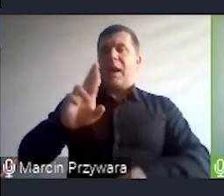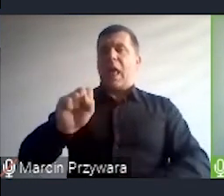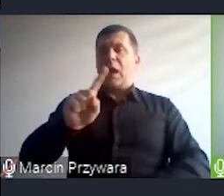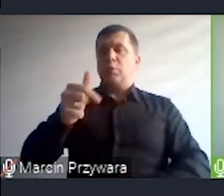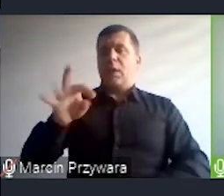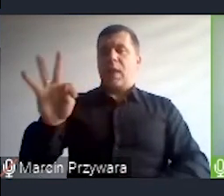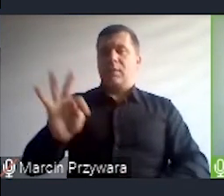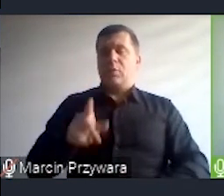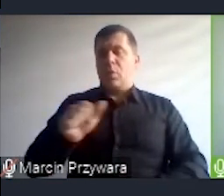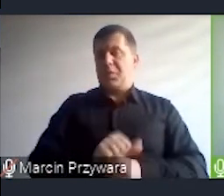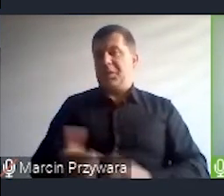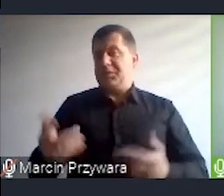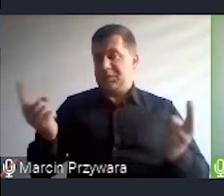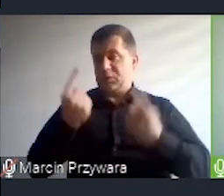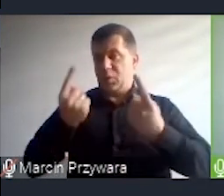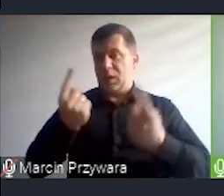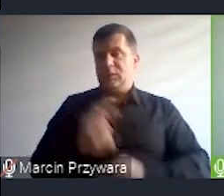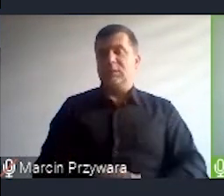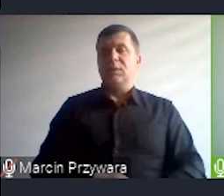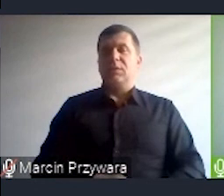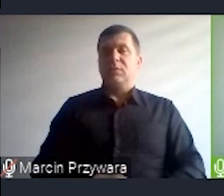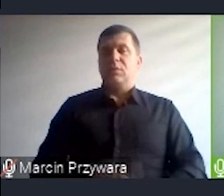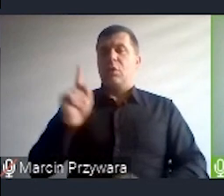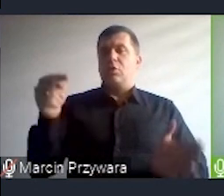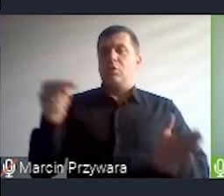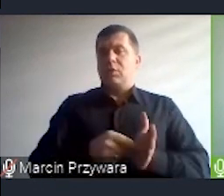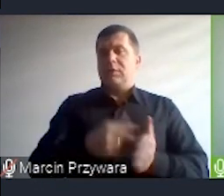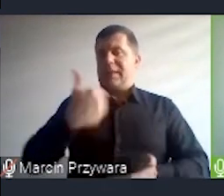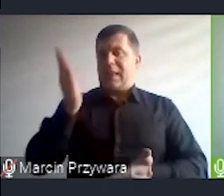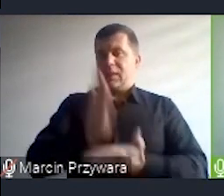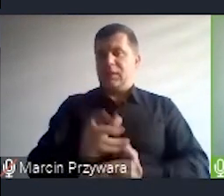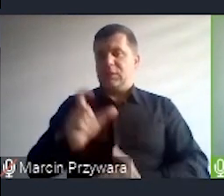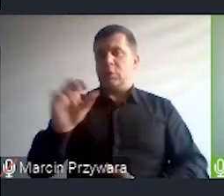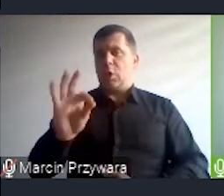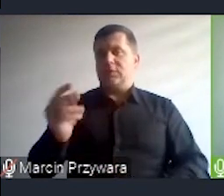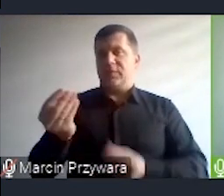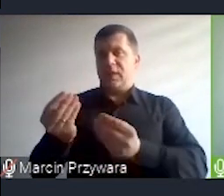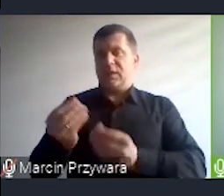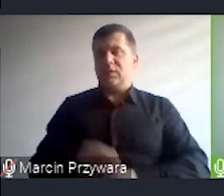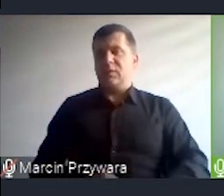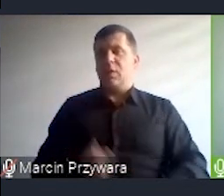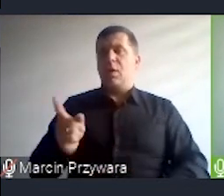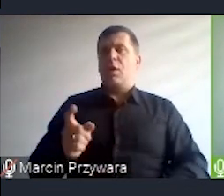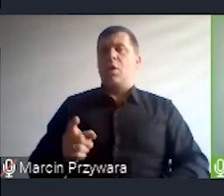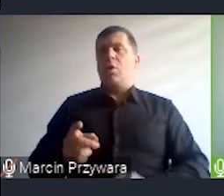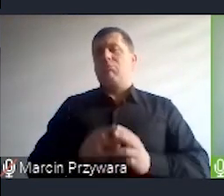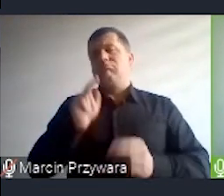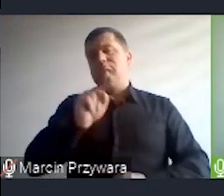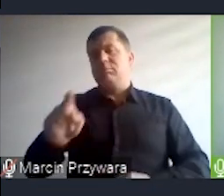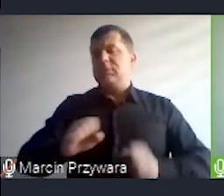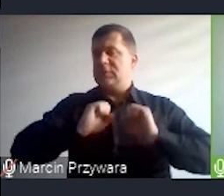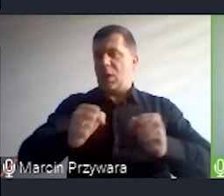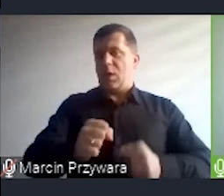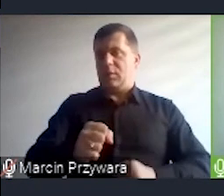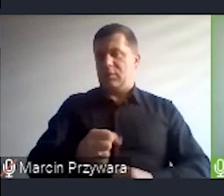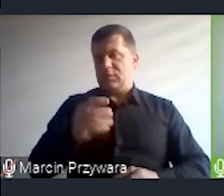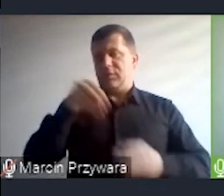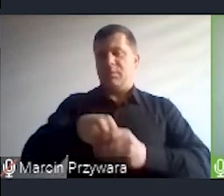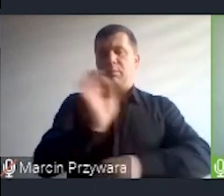To jest zjawisko, które dotyczy już nie tylko cross-financingu, a po prostu określonych rodzajów działalności w projekcie.